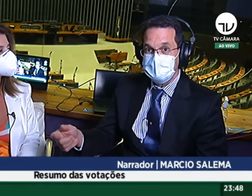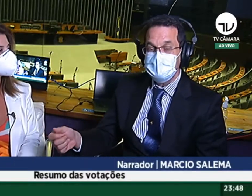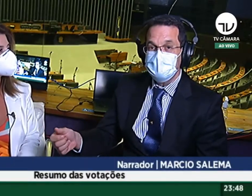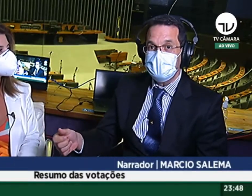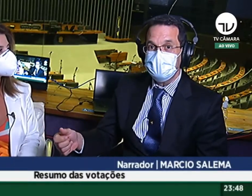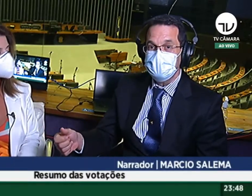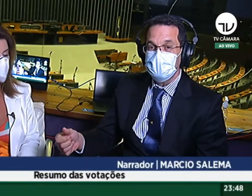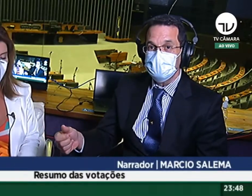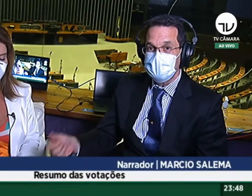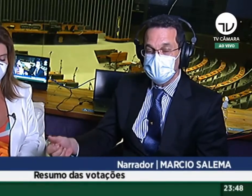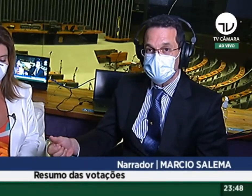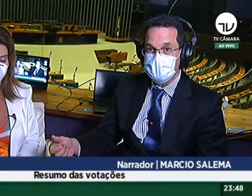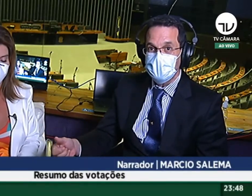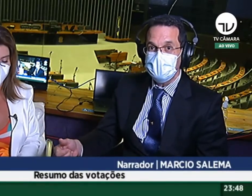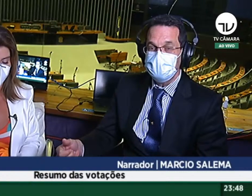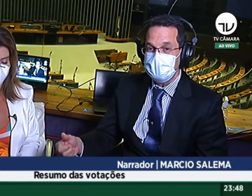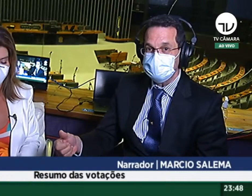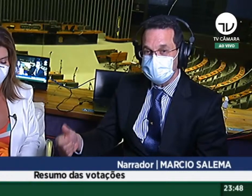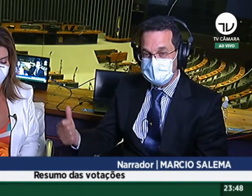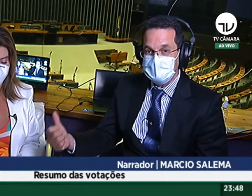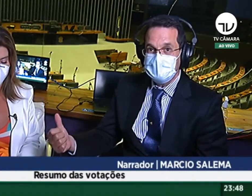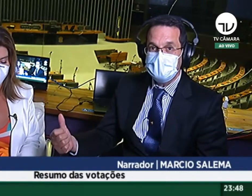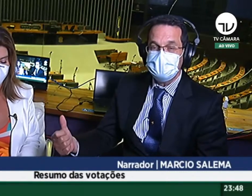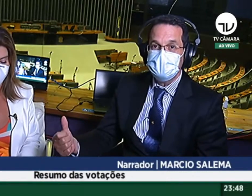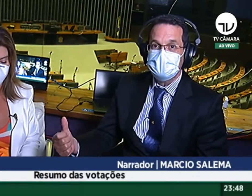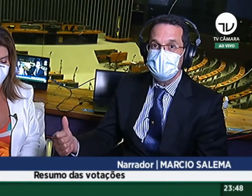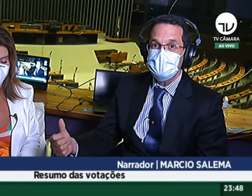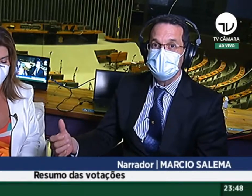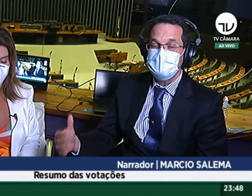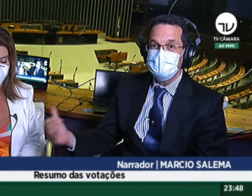MINISTRO DA ECONOMIA VIESSE AQUI A CÂMARA MAS MESMO ASSIM O PLENÁRIO AGORA APROVOU UMA